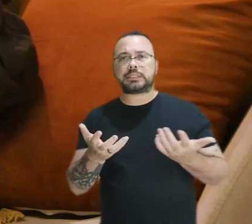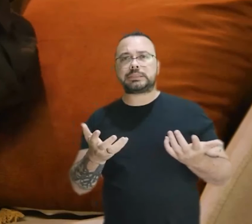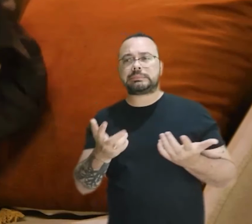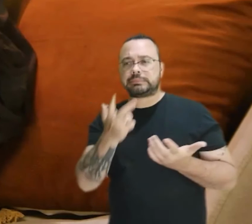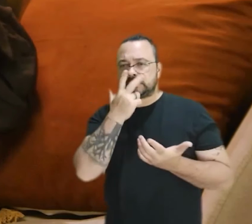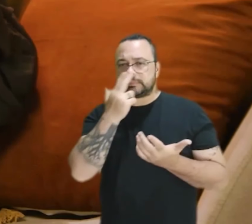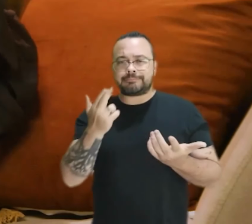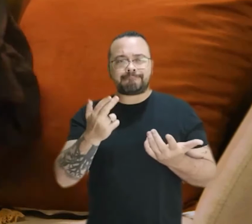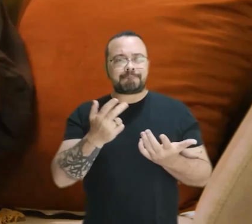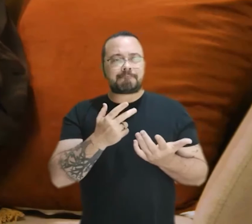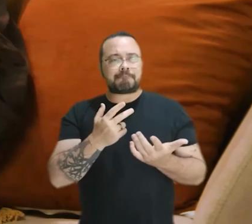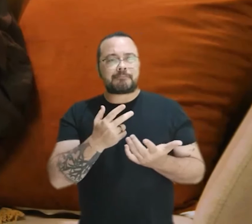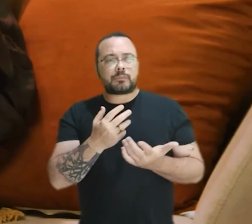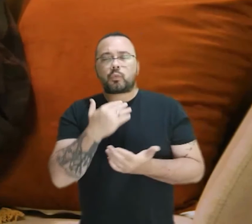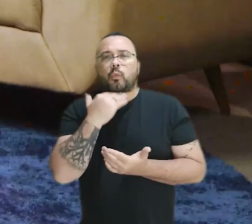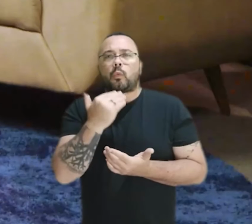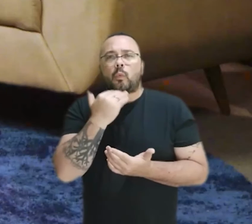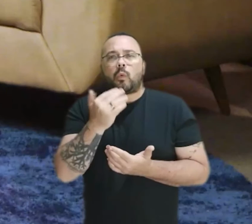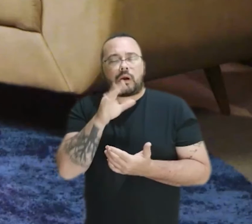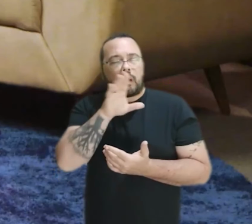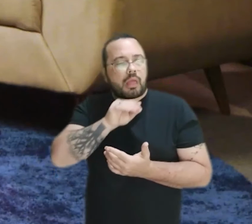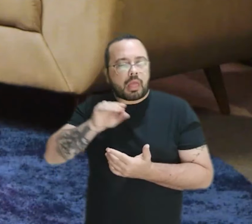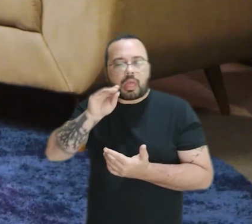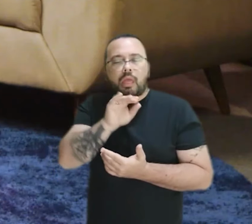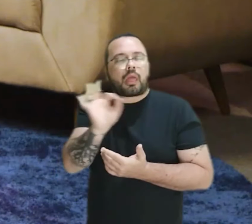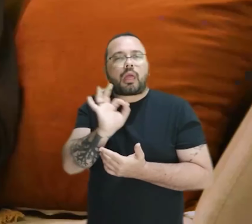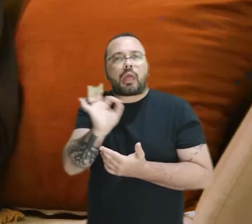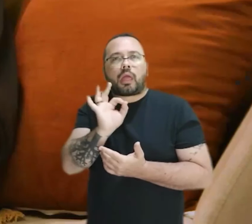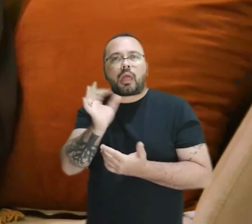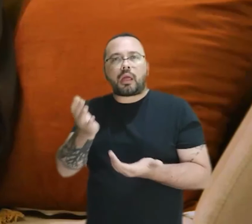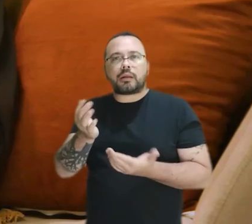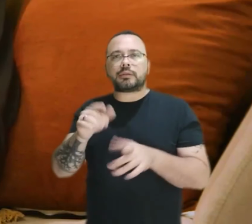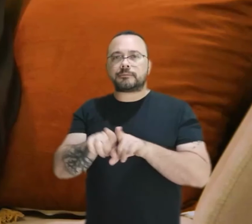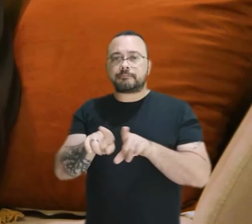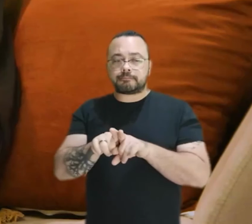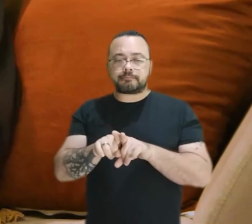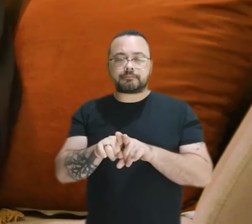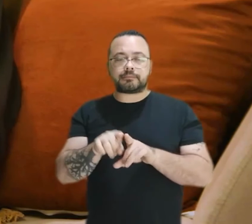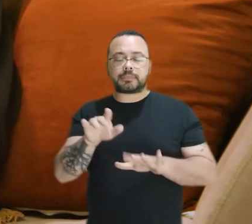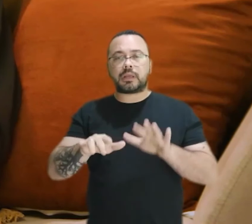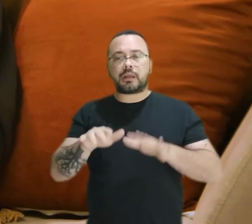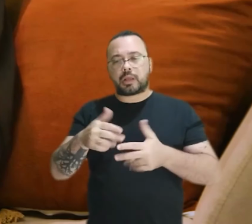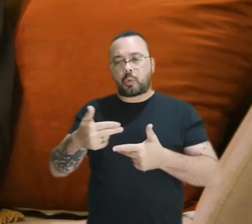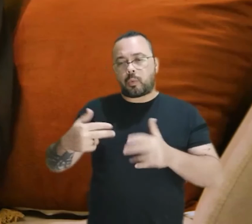a capacidade de articulação e acho que, também, trabalhar com lapsos temporais, né?